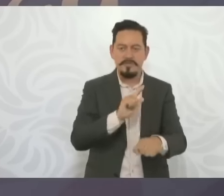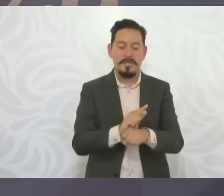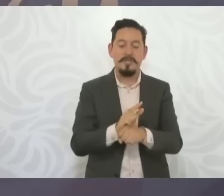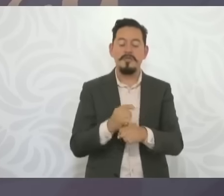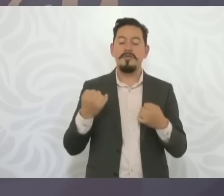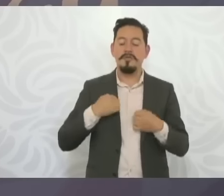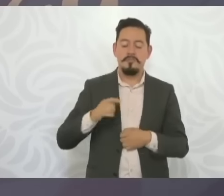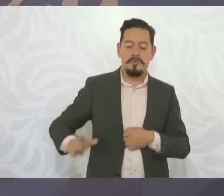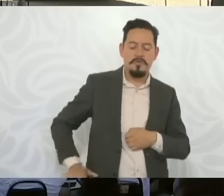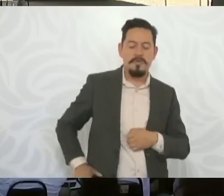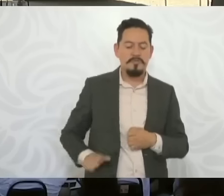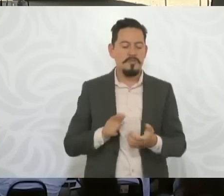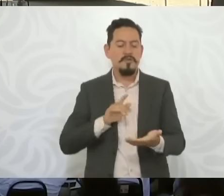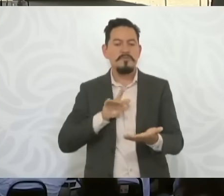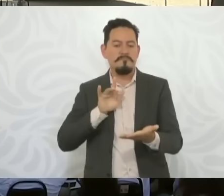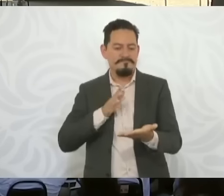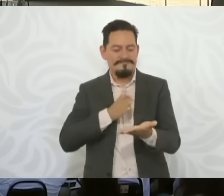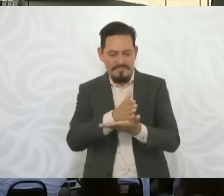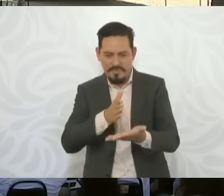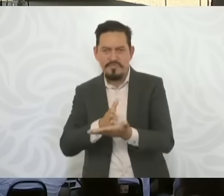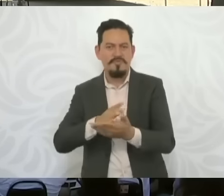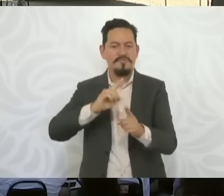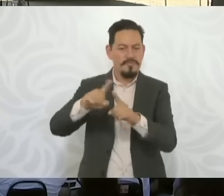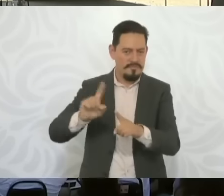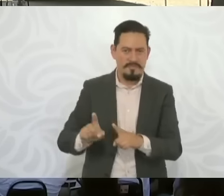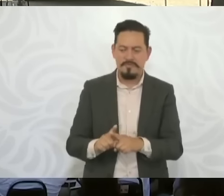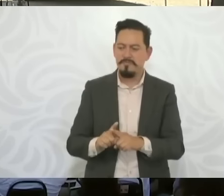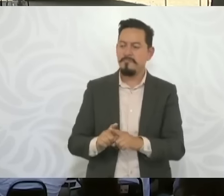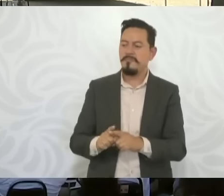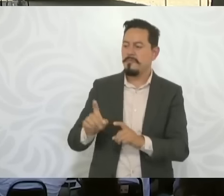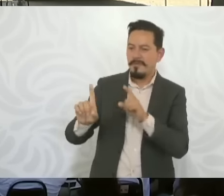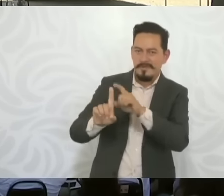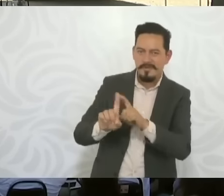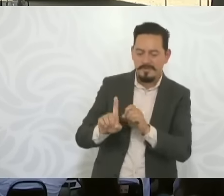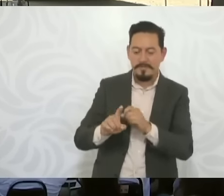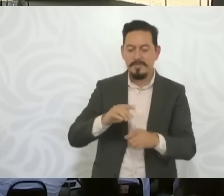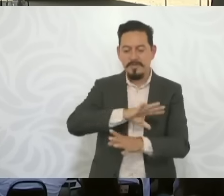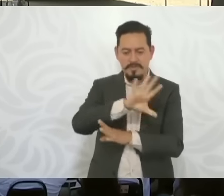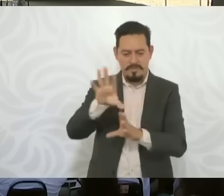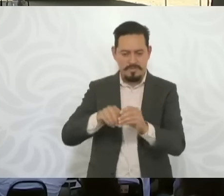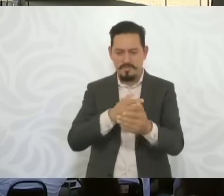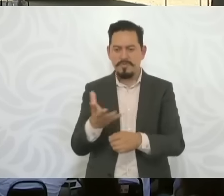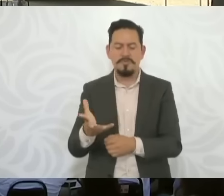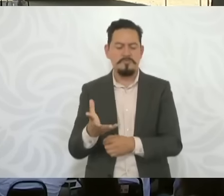la economía. Tales ataques exigieron la defensa activa de la soberanía.